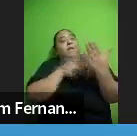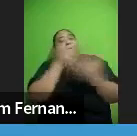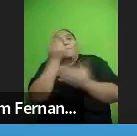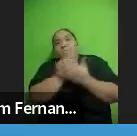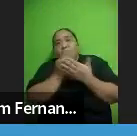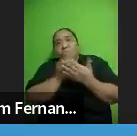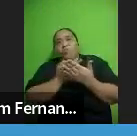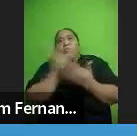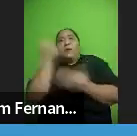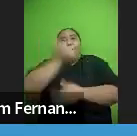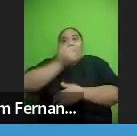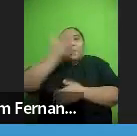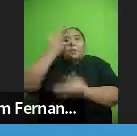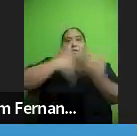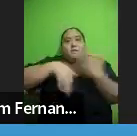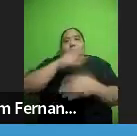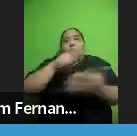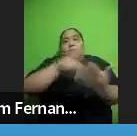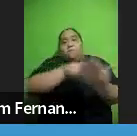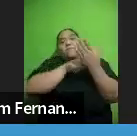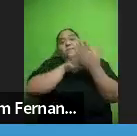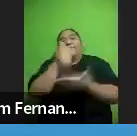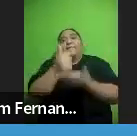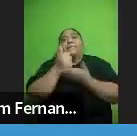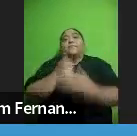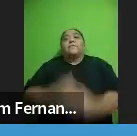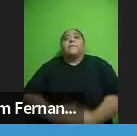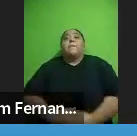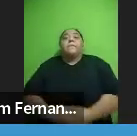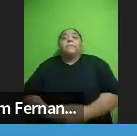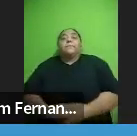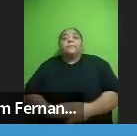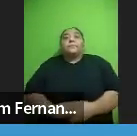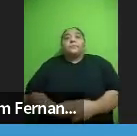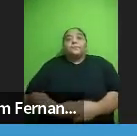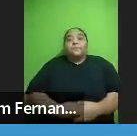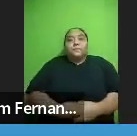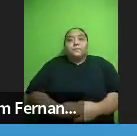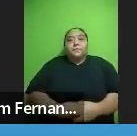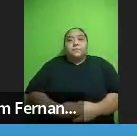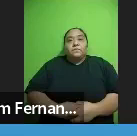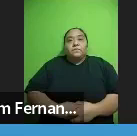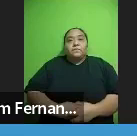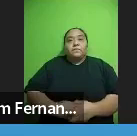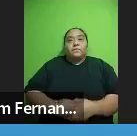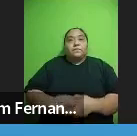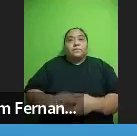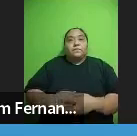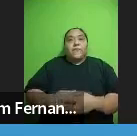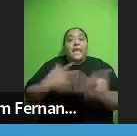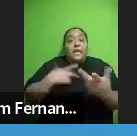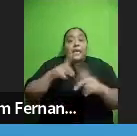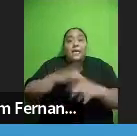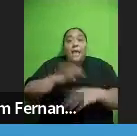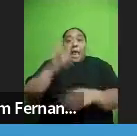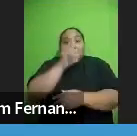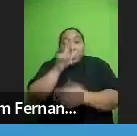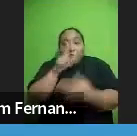visuales que tenemos enfrente frente Entonces la lema natural solo la lema natural sólo me sirve como me